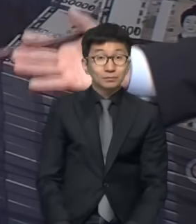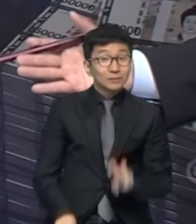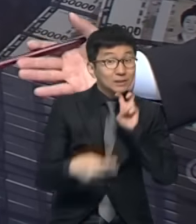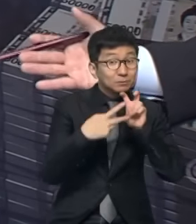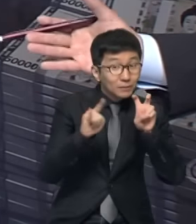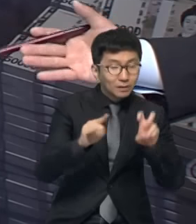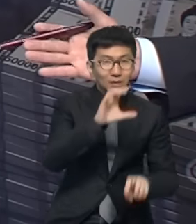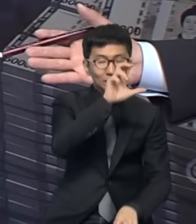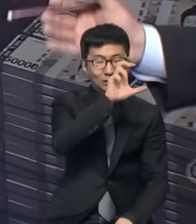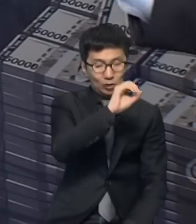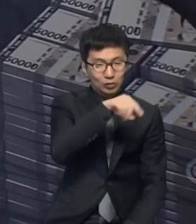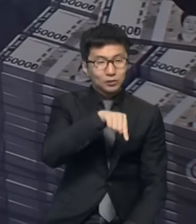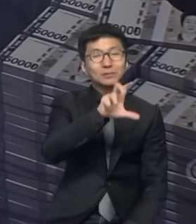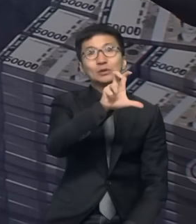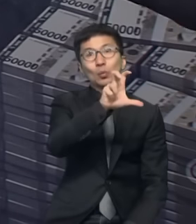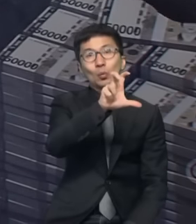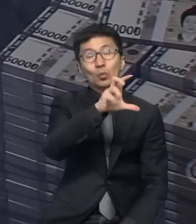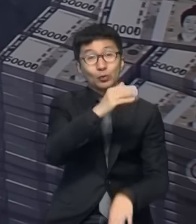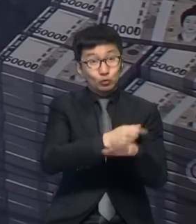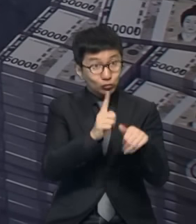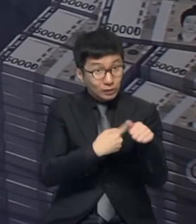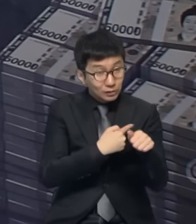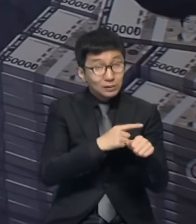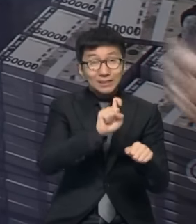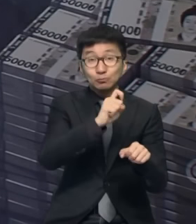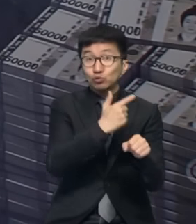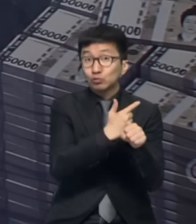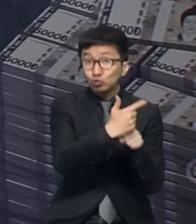0.25%포인트씩 16년 만에 13%로 보험료가 인상되는 겁니다.